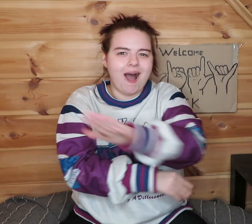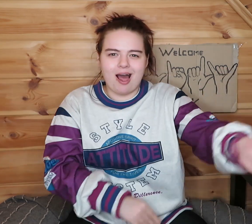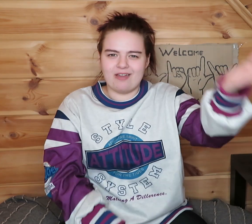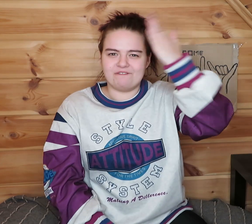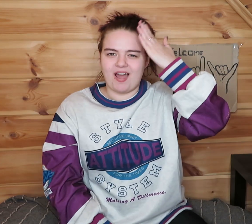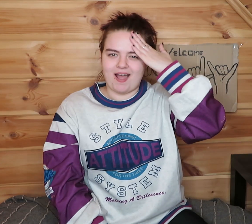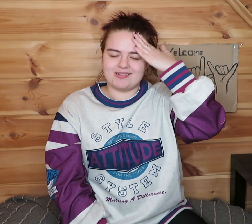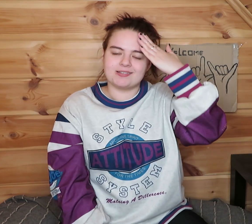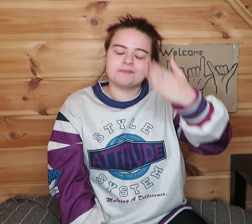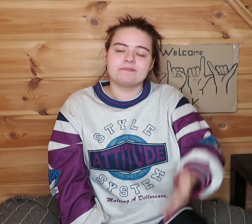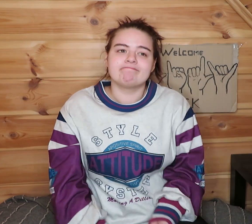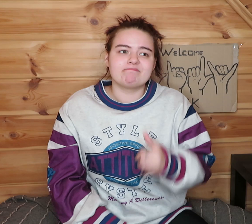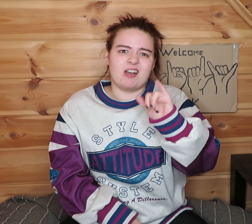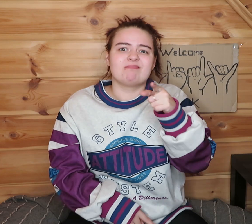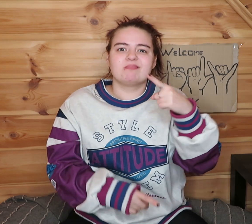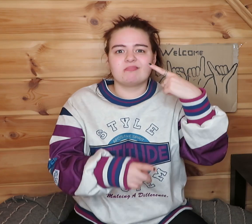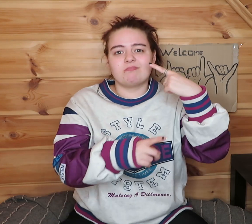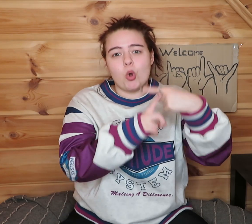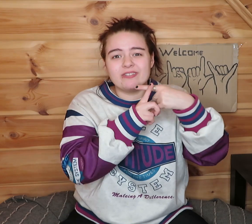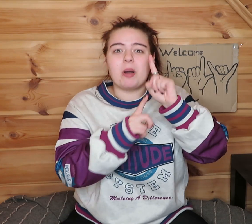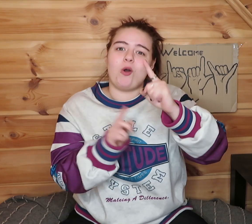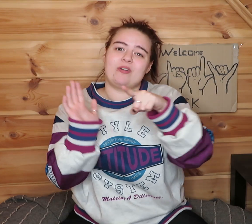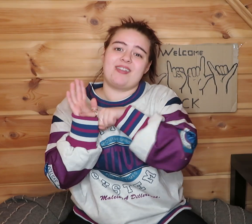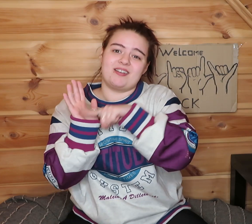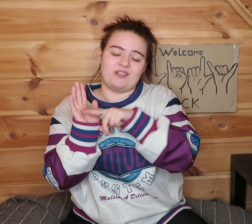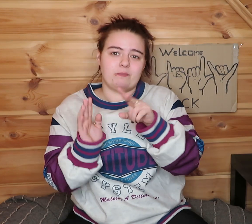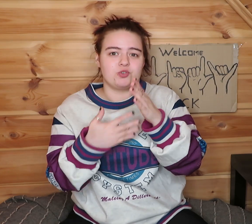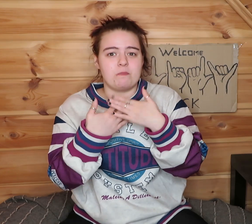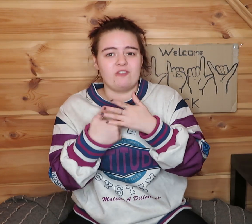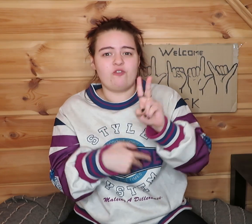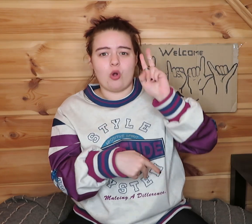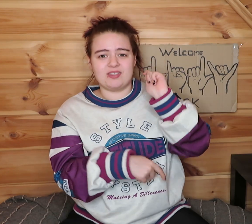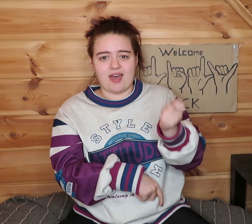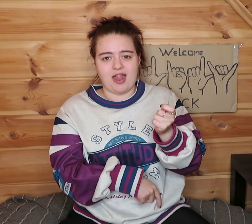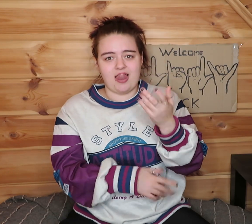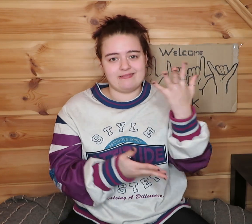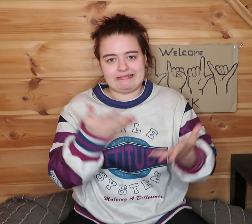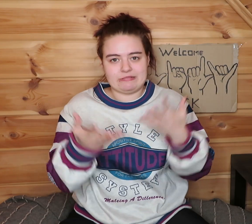Alle wissen dann Bescheid. Das kann positiv, aber auch negativ sein. Beispiel im Falle von Vorurteilen/ Gerüchten.